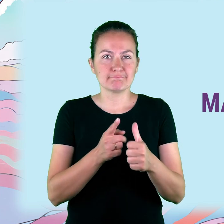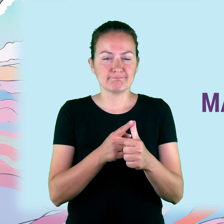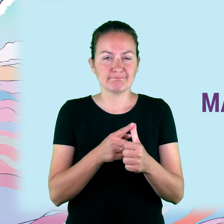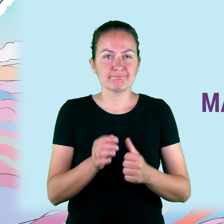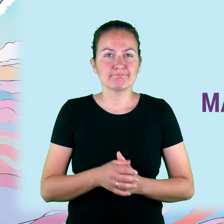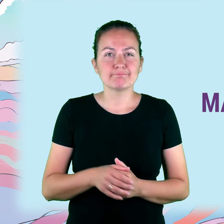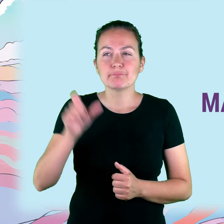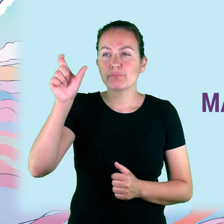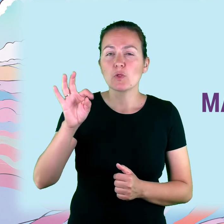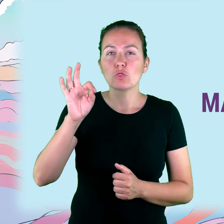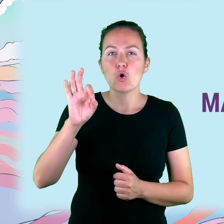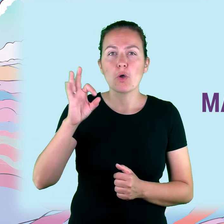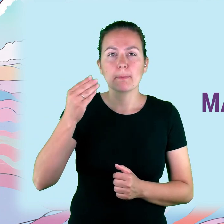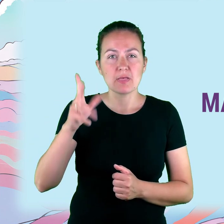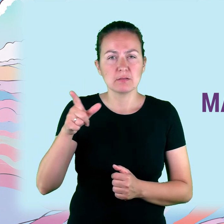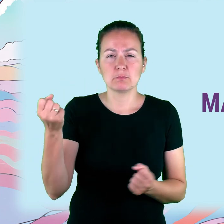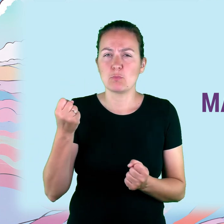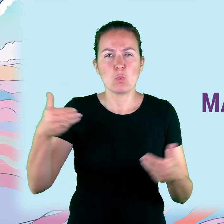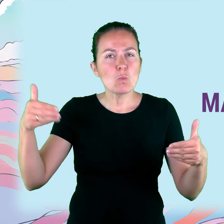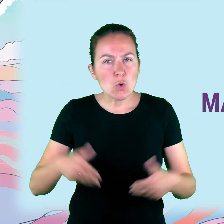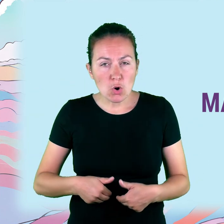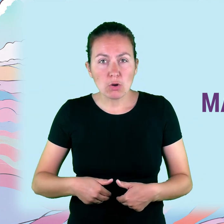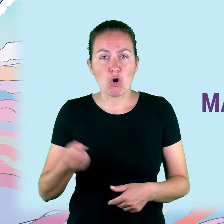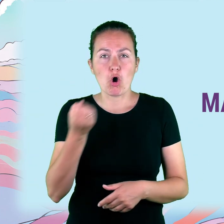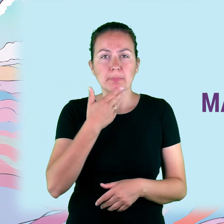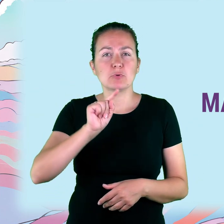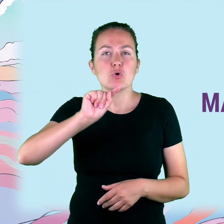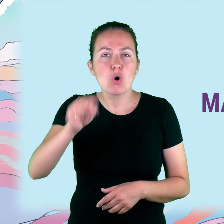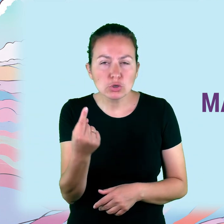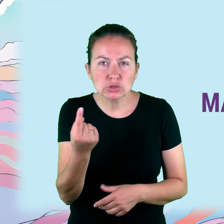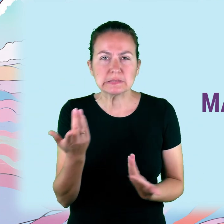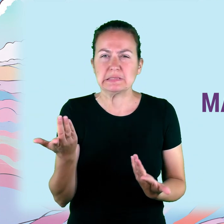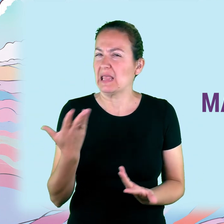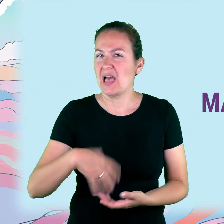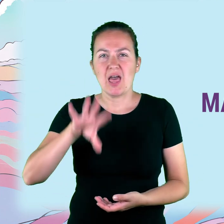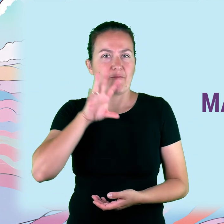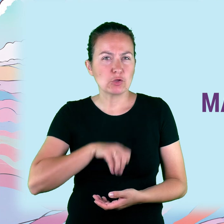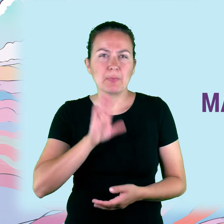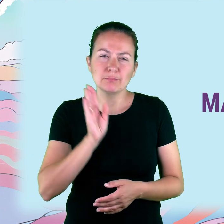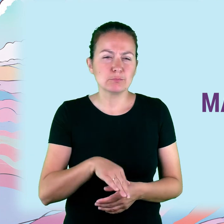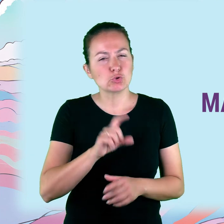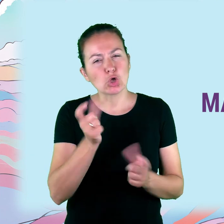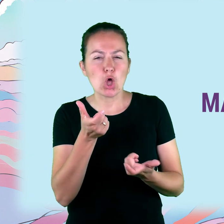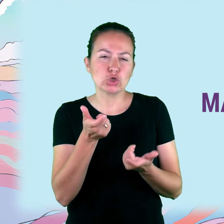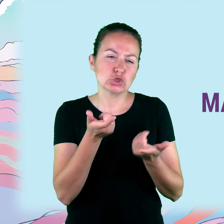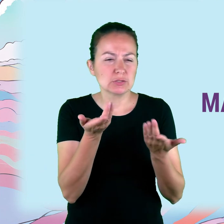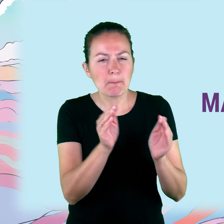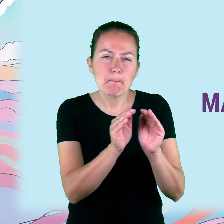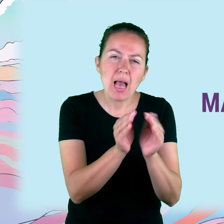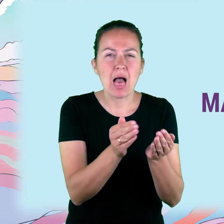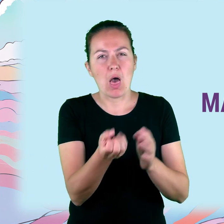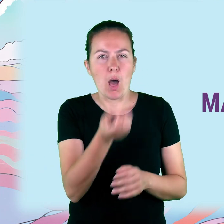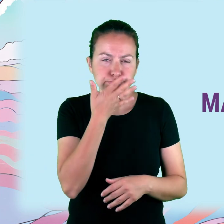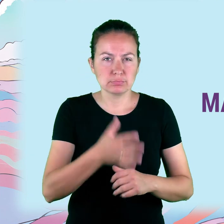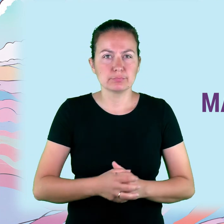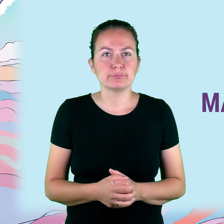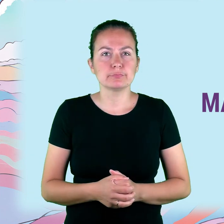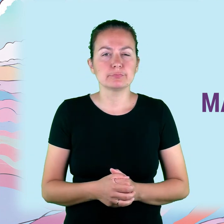1. Tomek jest bardzo głodny. Za godzinę będzie obiad, ale Tomek nie wytrzyma i zje przed nim małe co nieco.